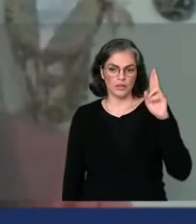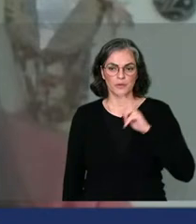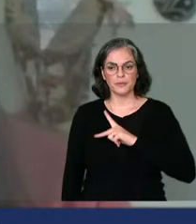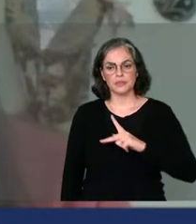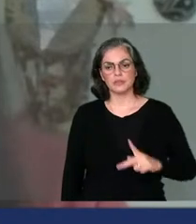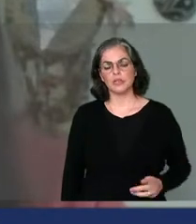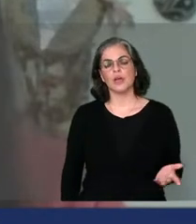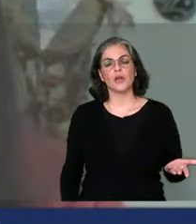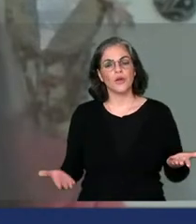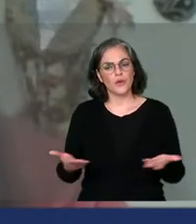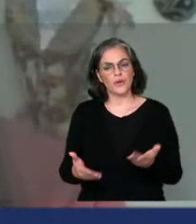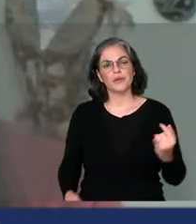[DEP. JOÊNIA]: PRESIDENTE, HOJE É IMPORTANTE